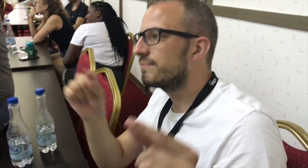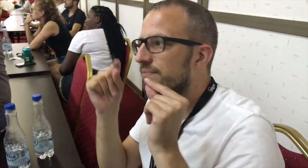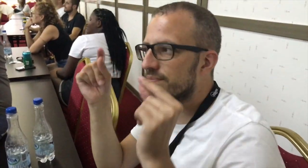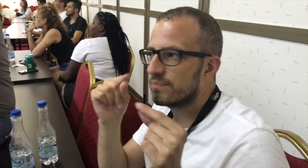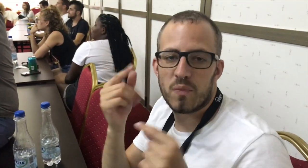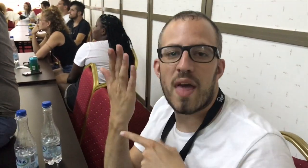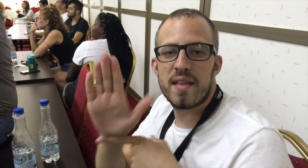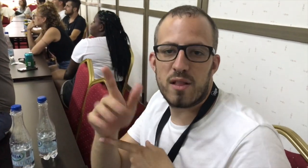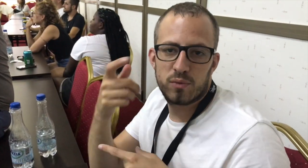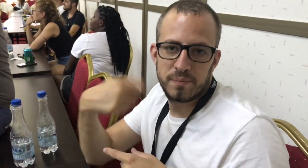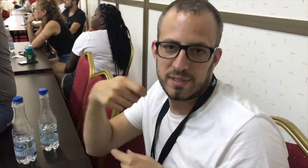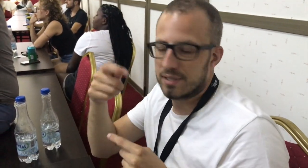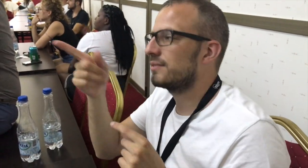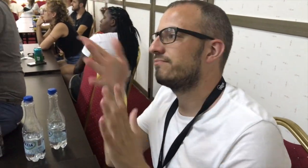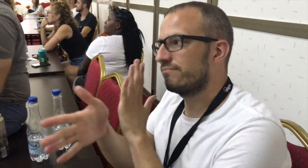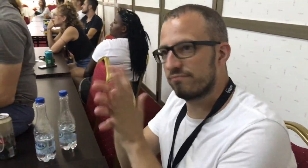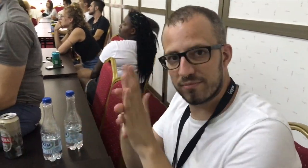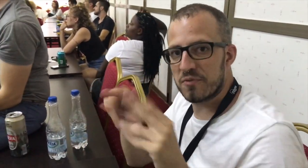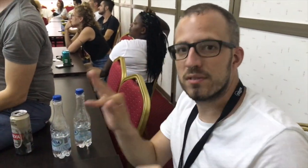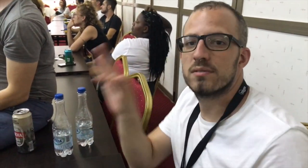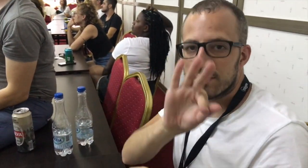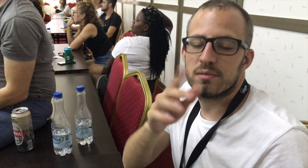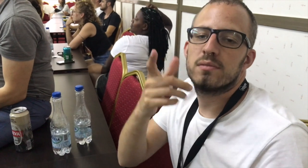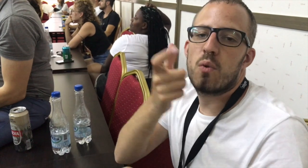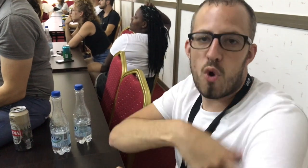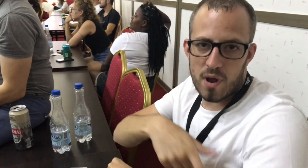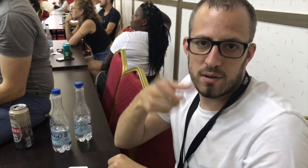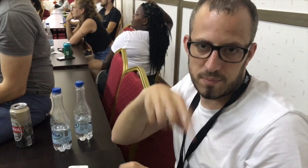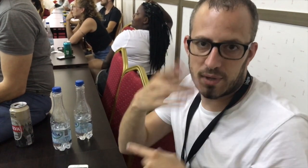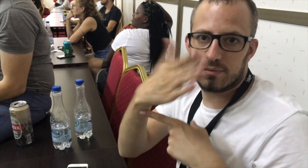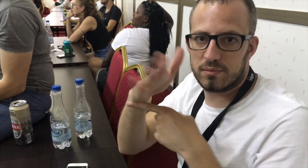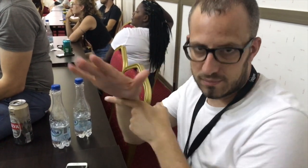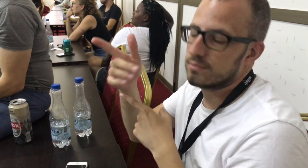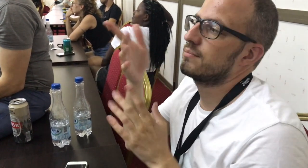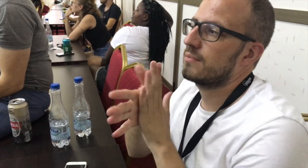Ahora se van a postular tanto el candidato a la presidencia de la EUDY como sus vocales,